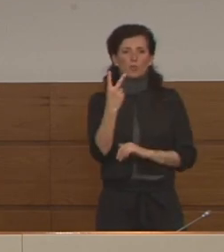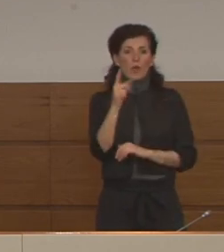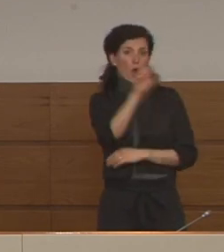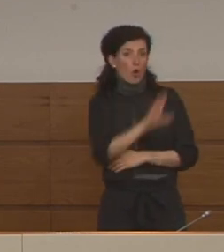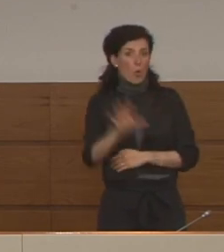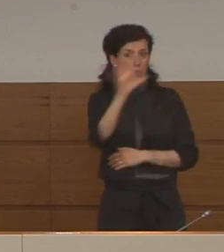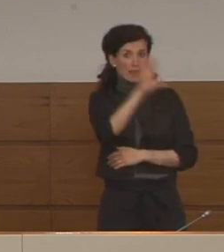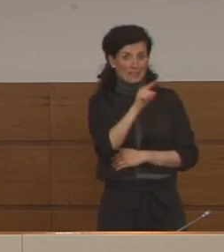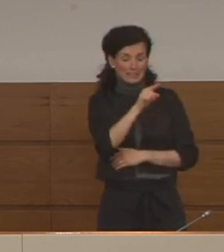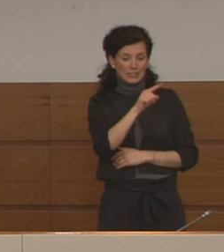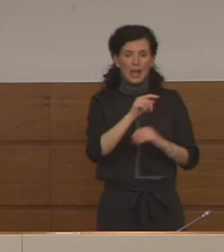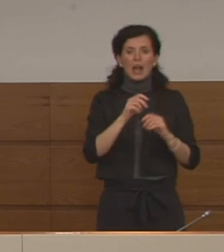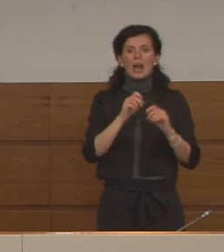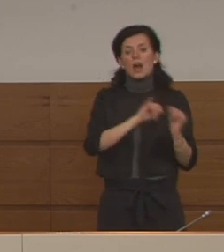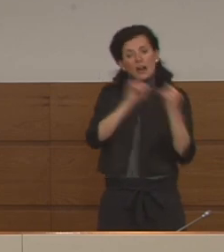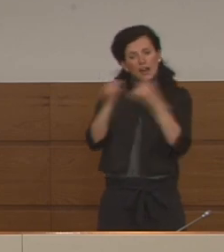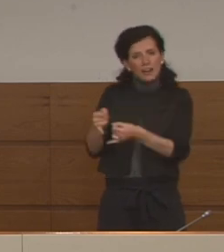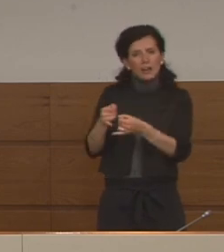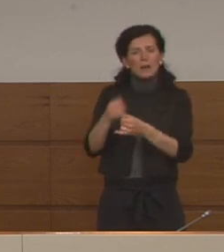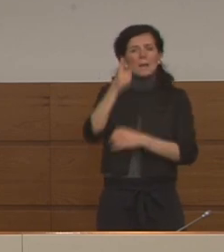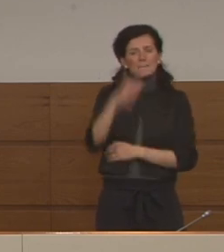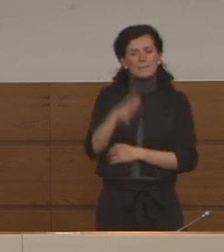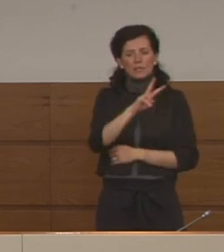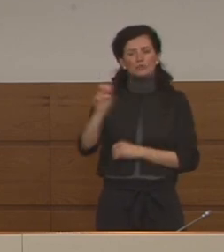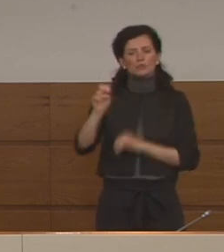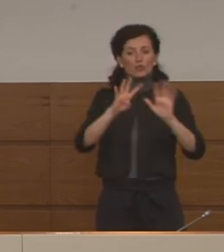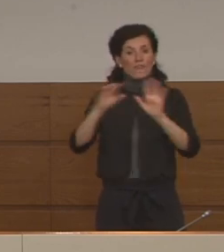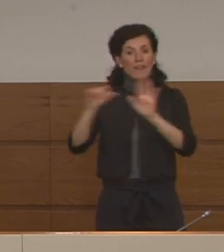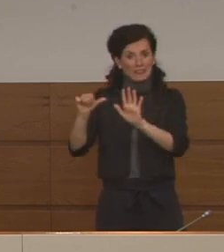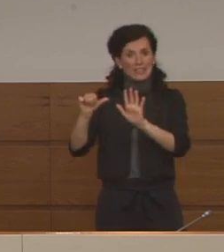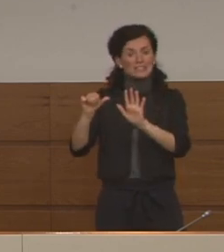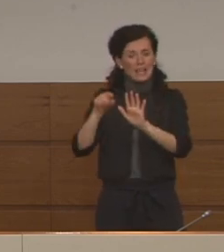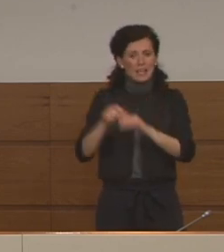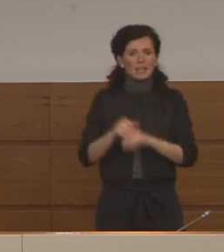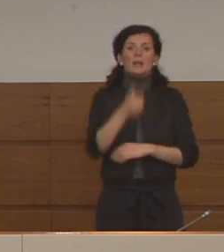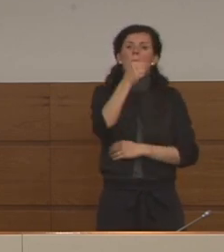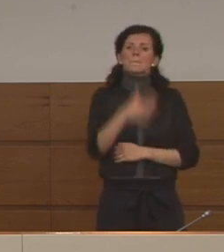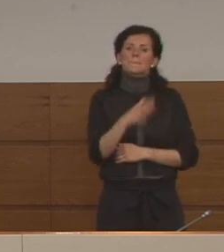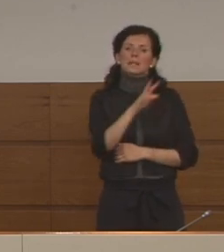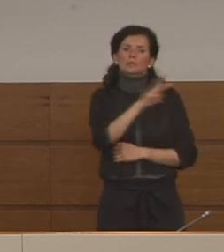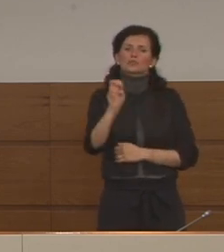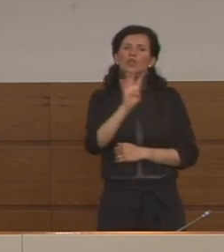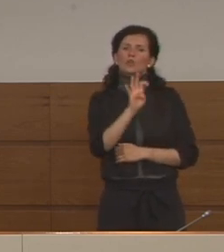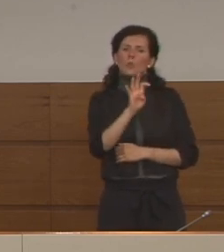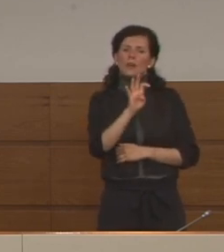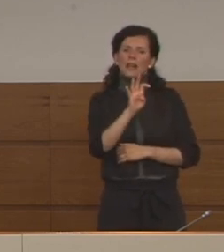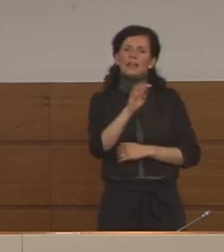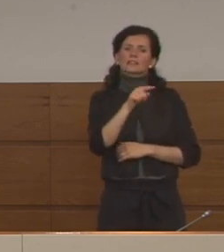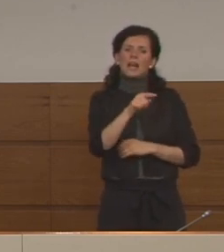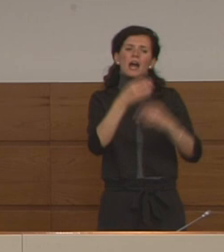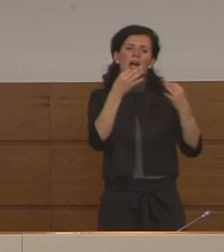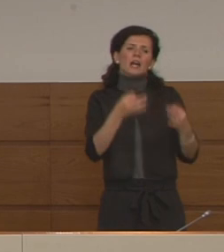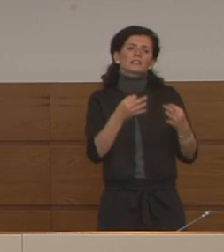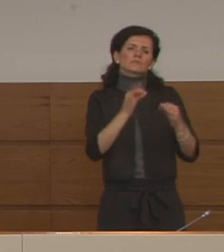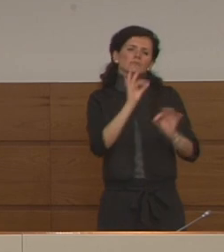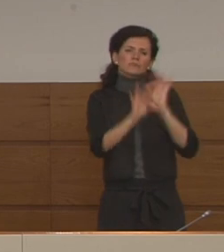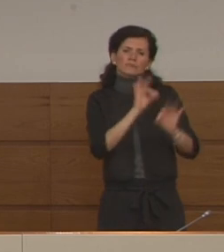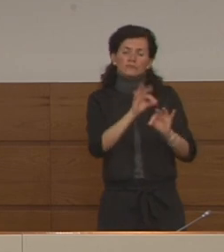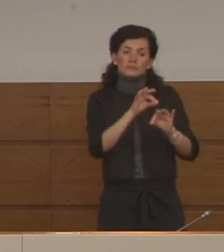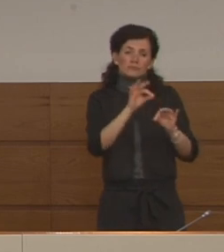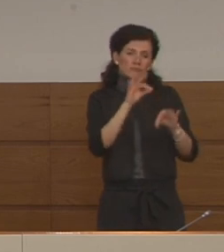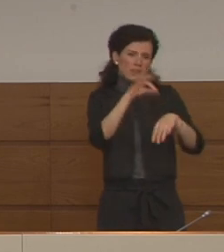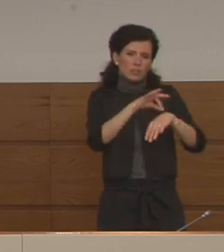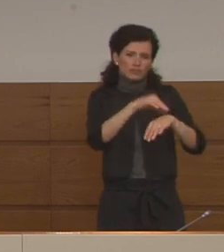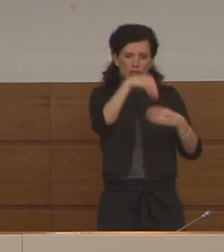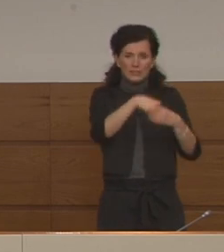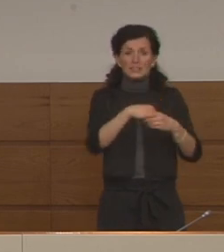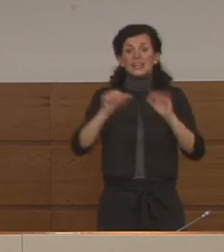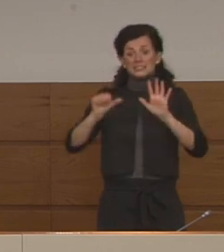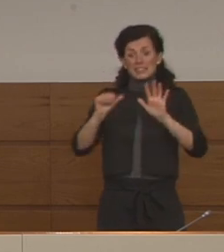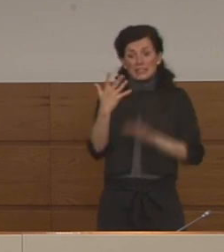I dimessi 1.296. I degenti attuali 1.240 con un 65% di sopravvivenza.